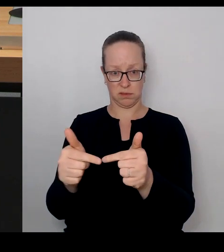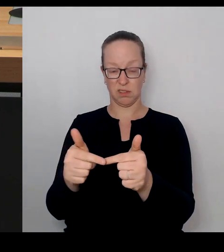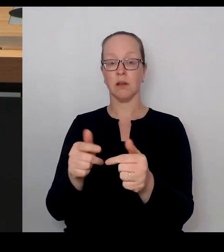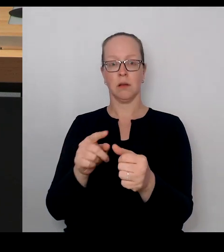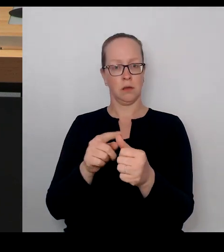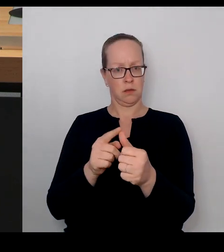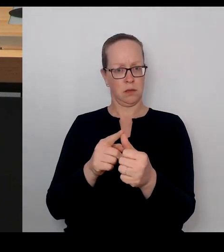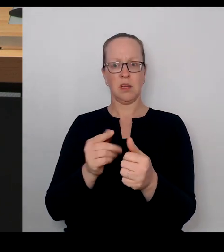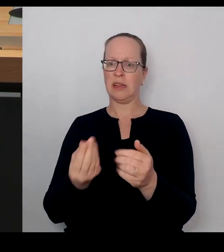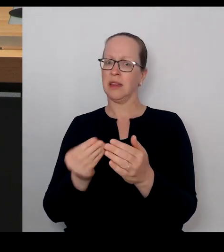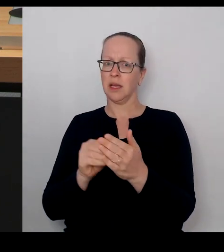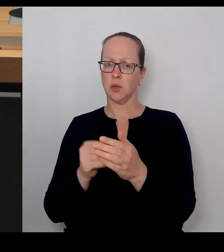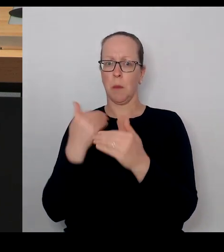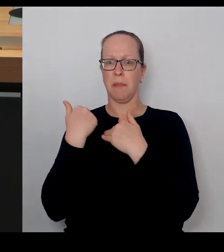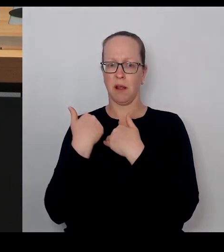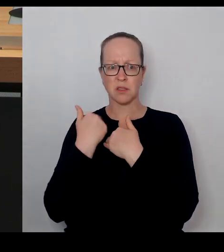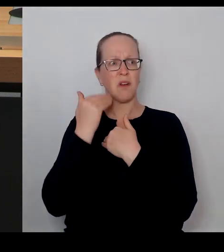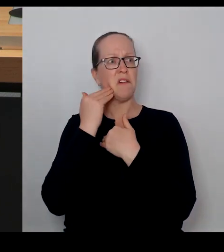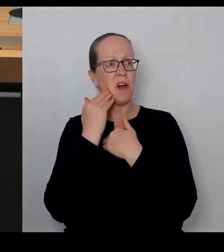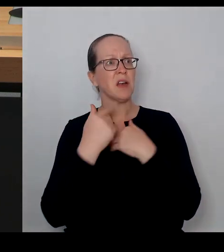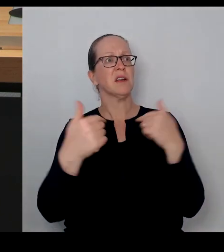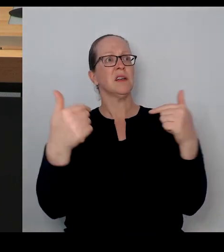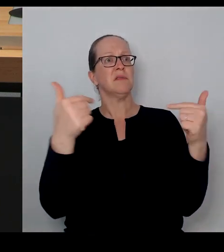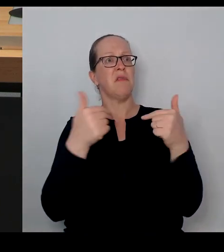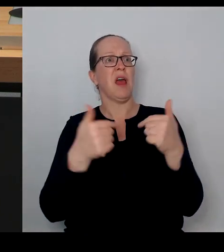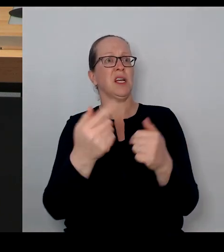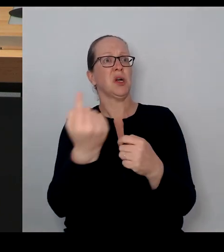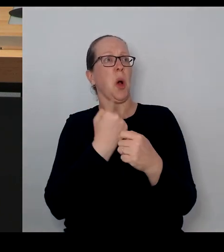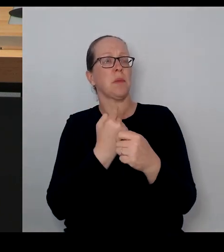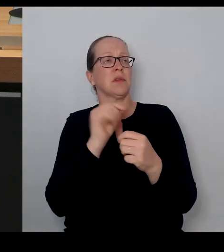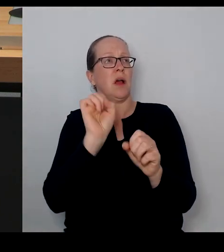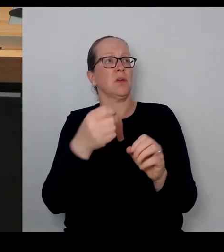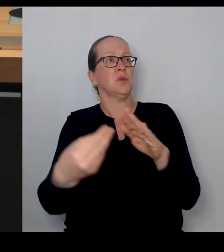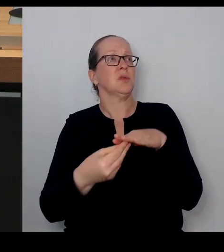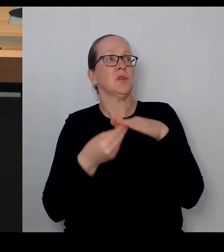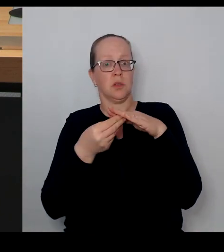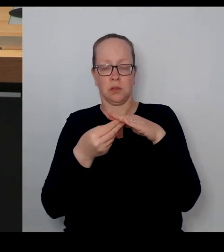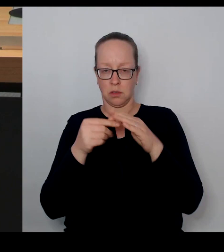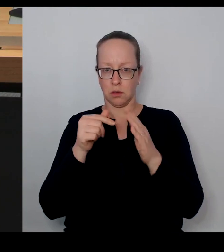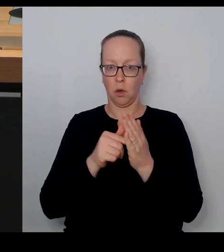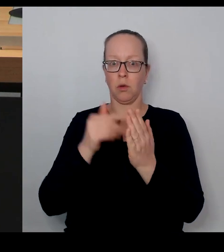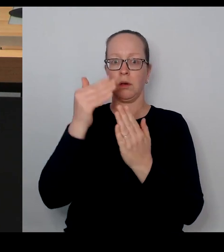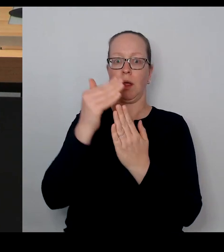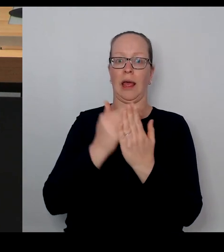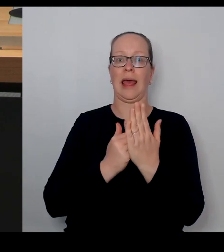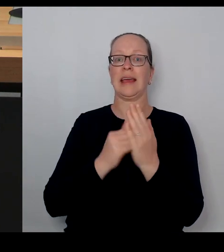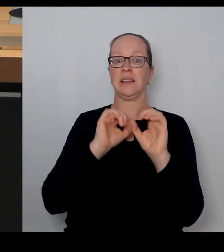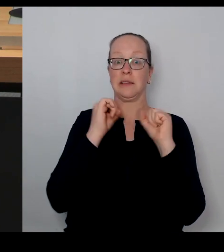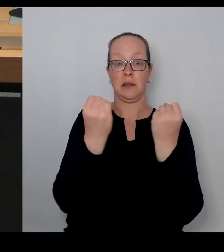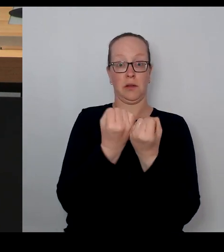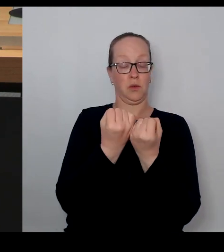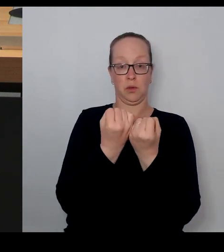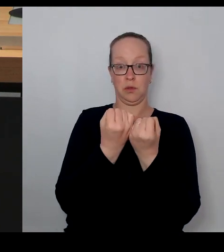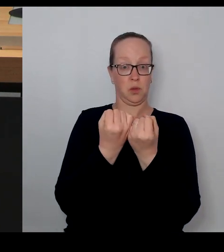keine optimale Rechtslage haben und weil die Anspruchsberechtigten viel zu lange auf die Antragsbearbeitung durch die Ämter warten.